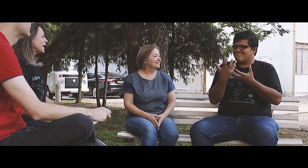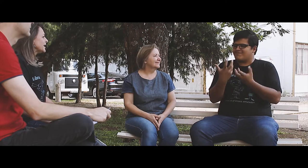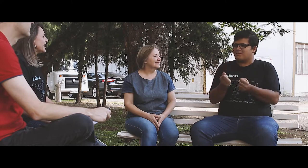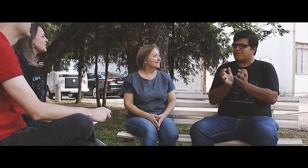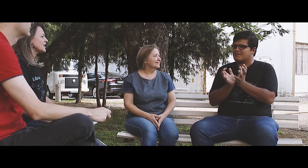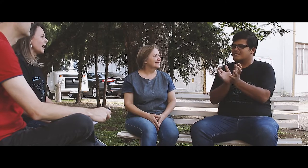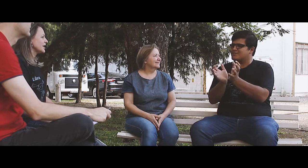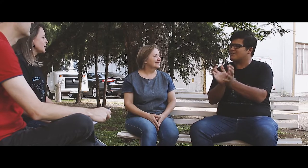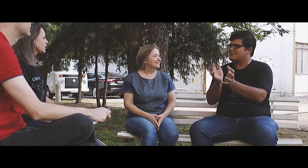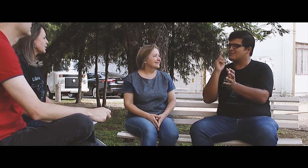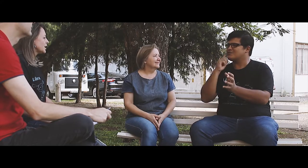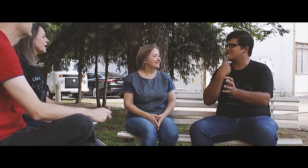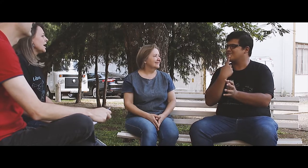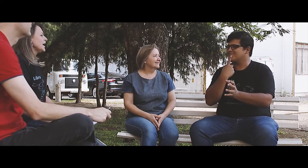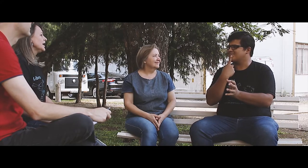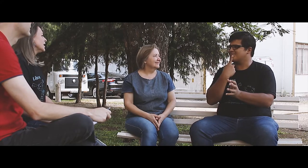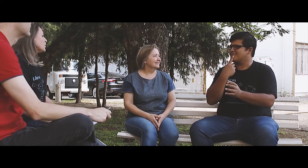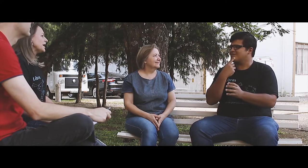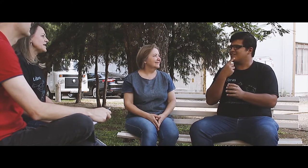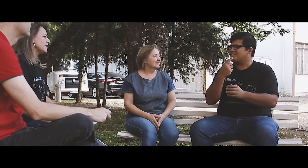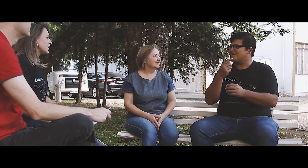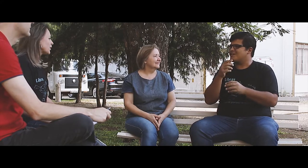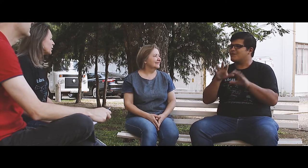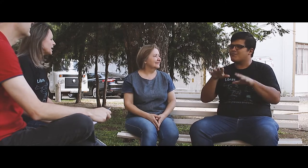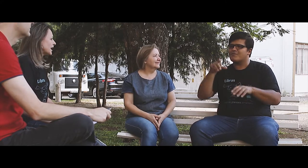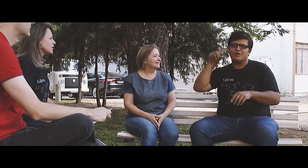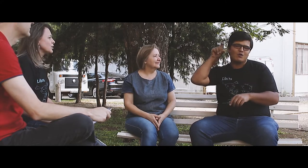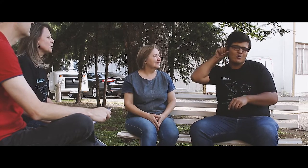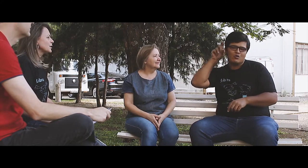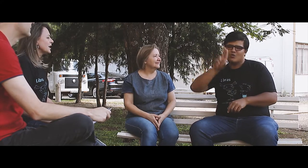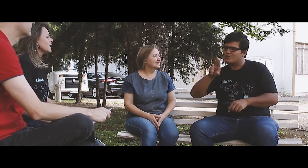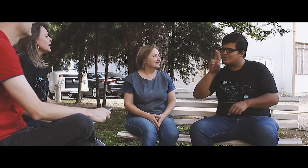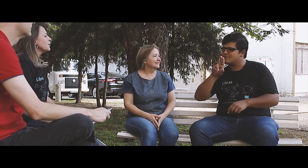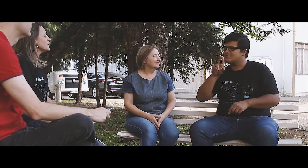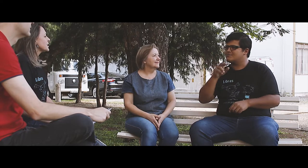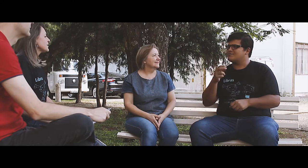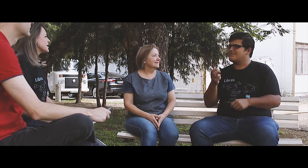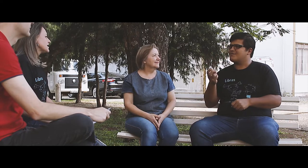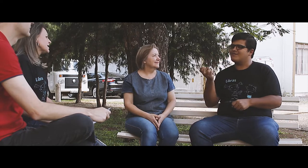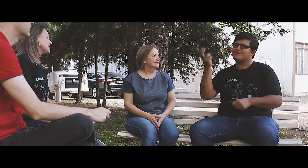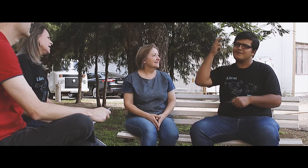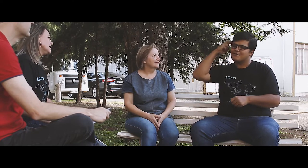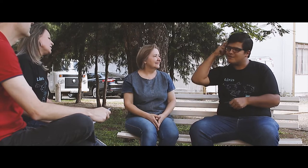identidade surda, ele não participa da comunidade surda, muitas vezes ele se